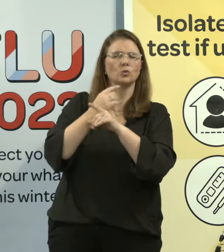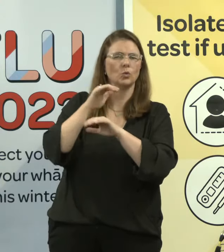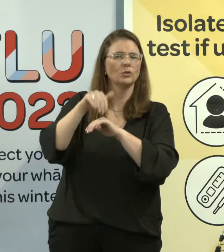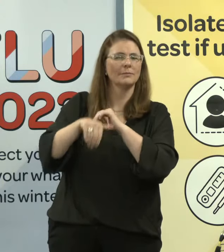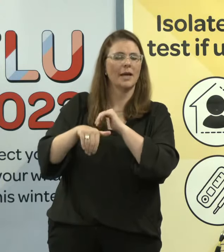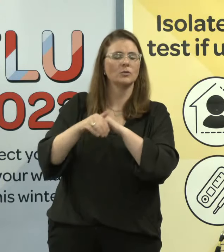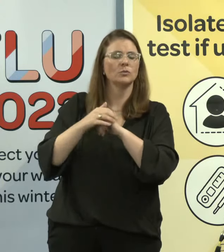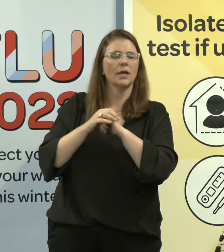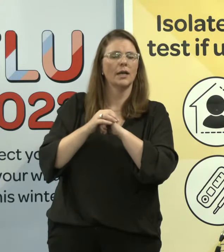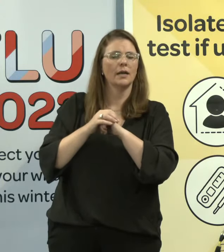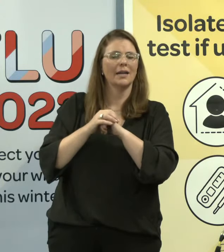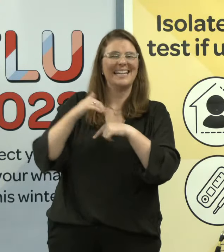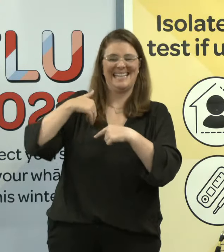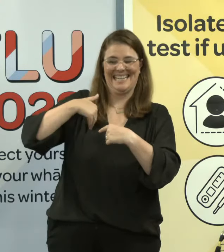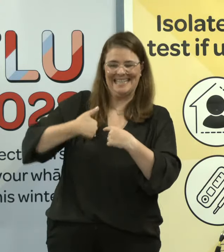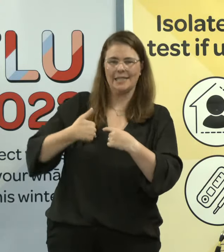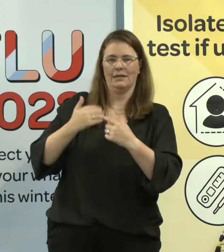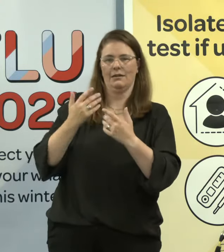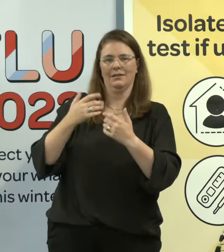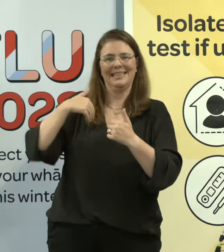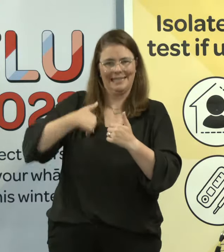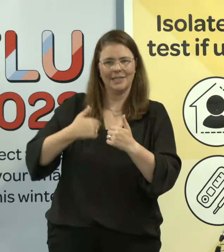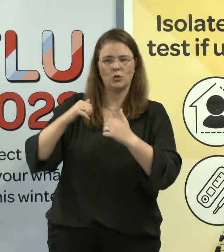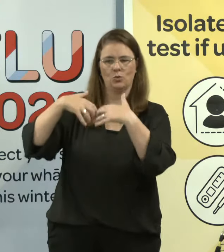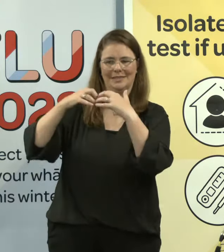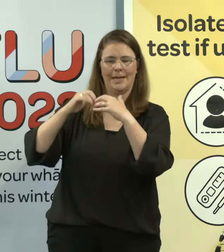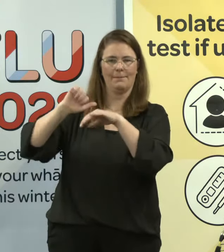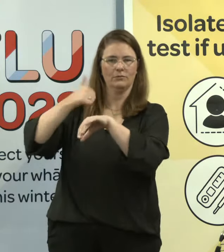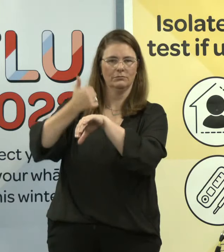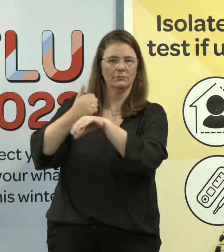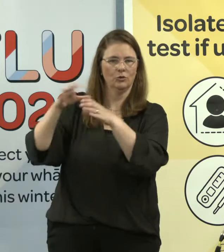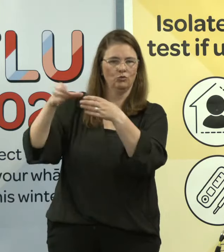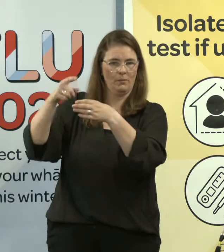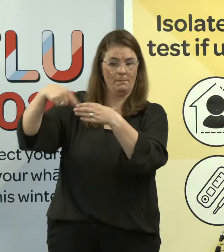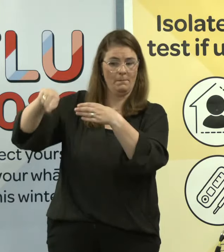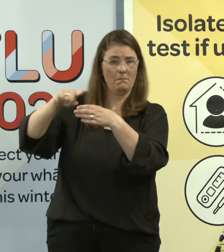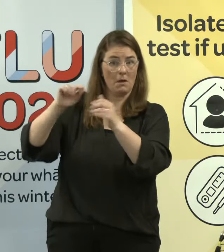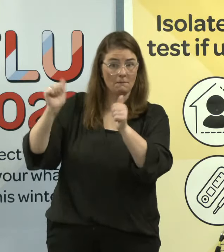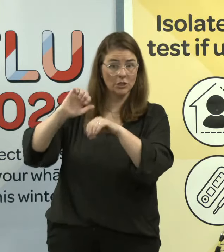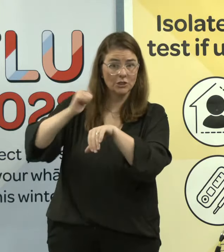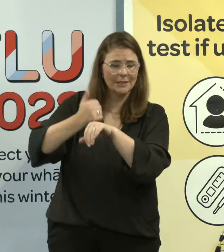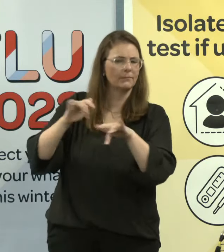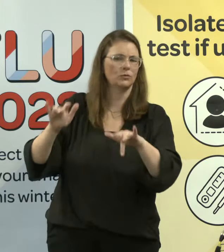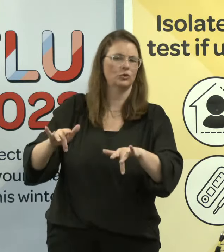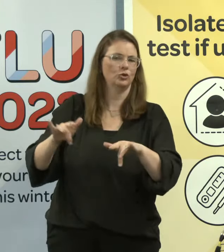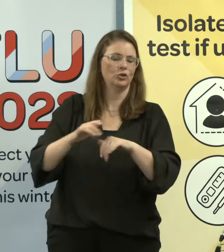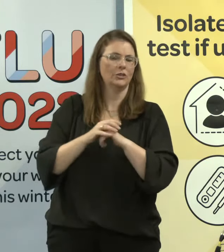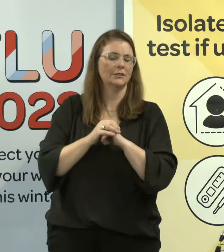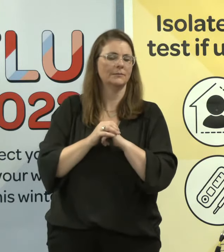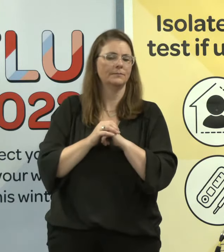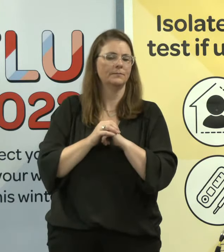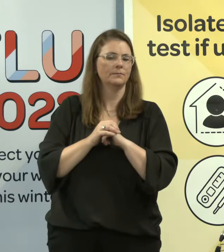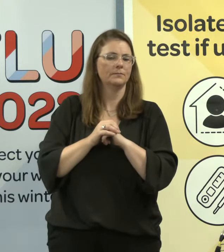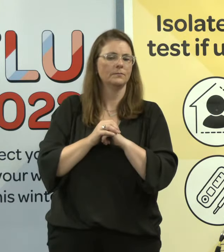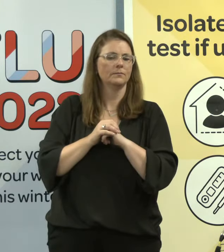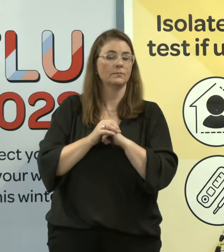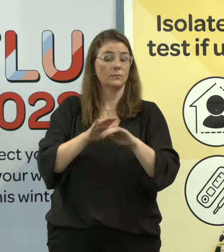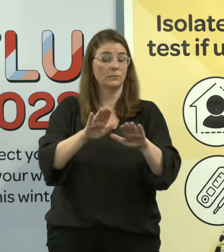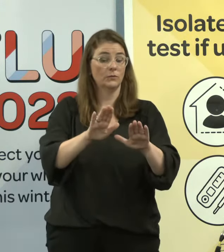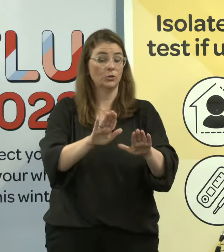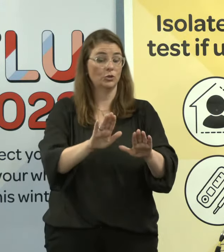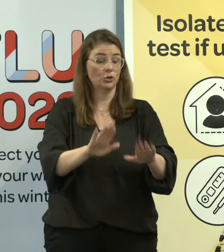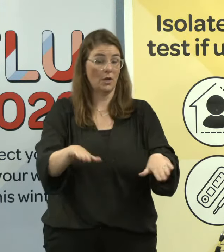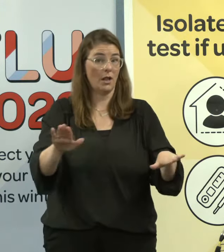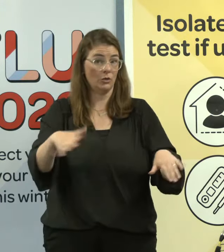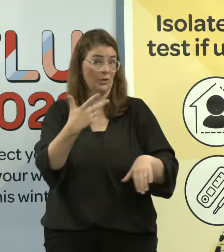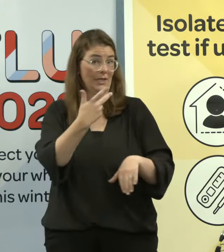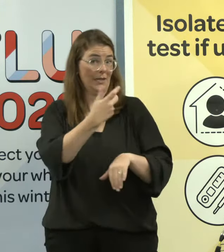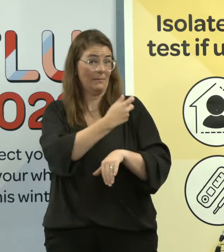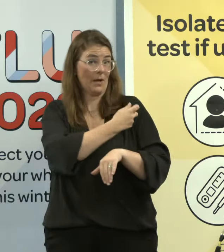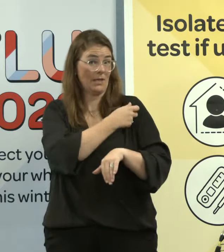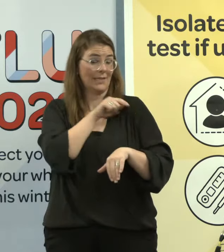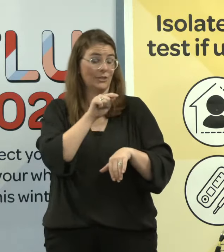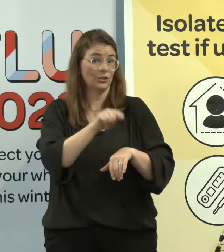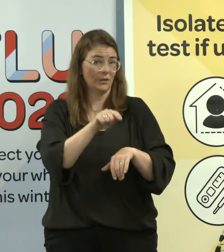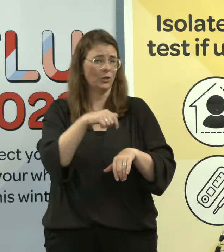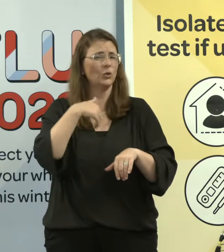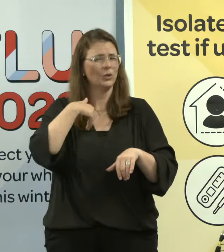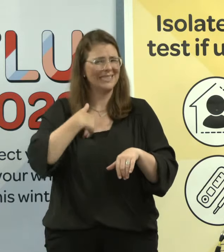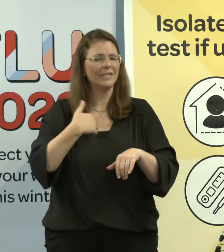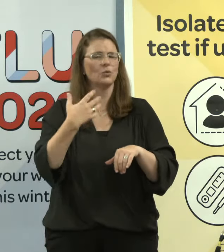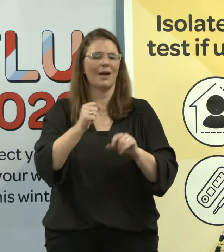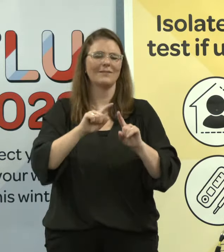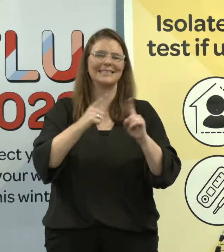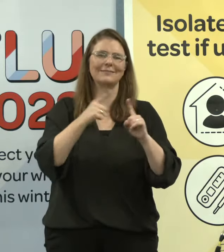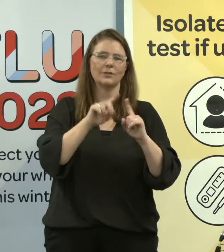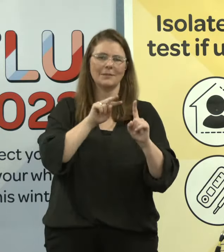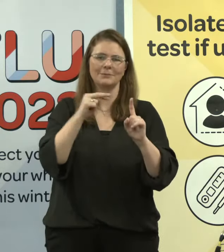mohio, kua oti te whakarite. I